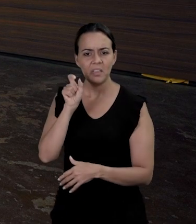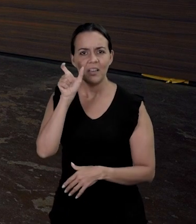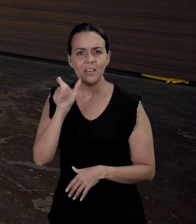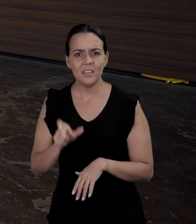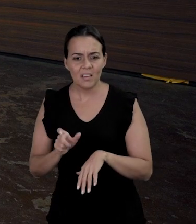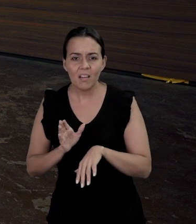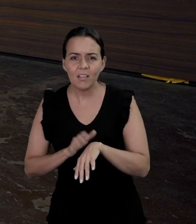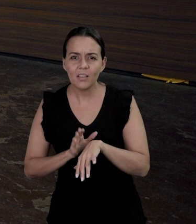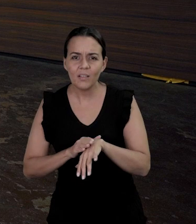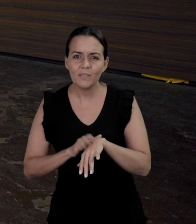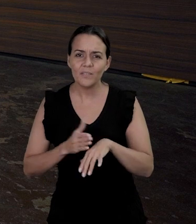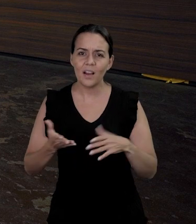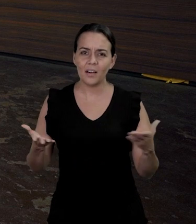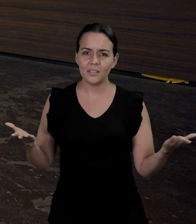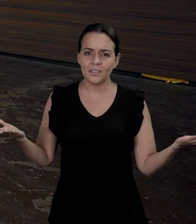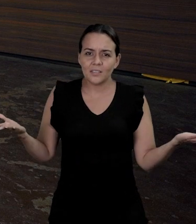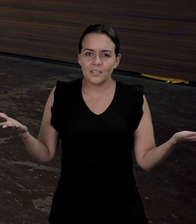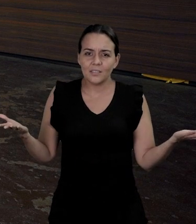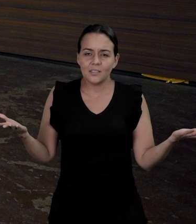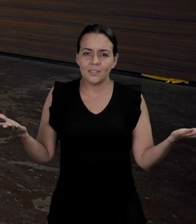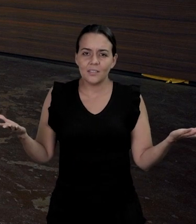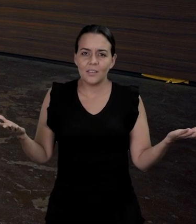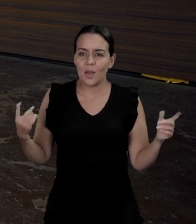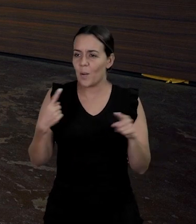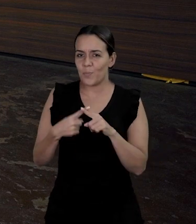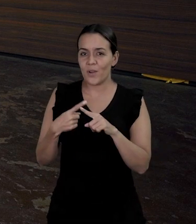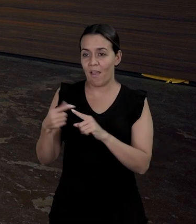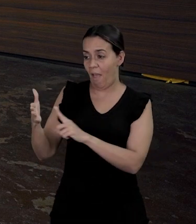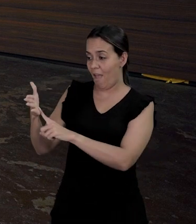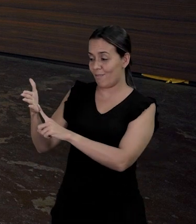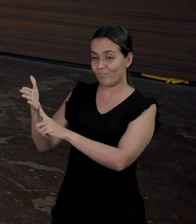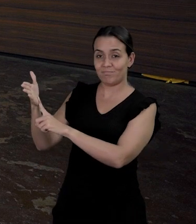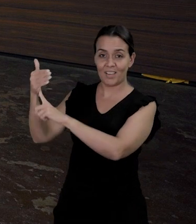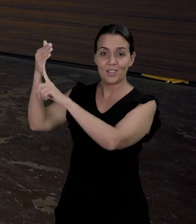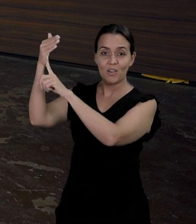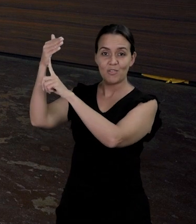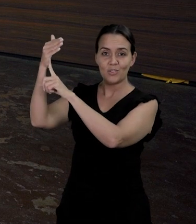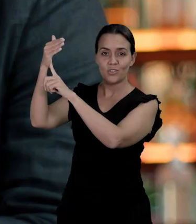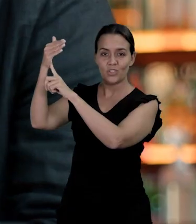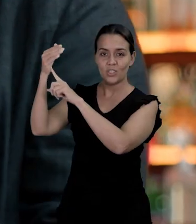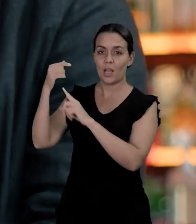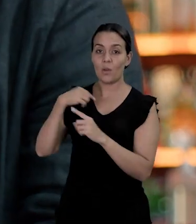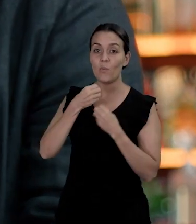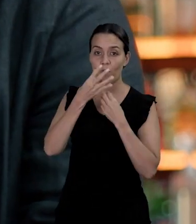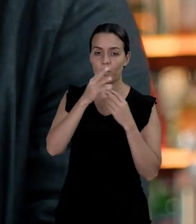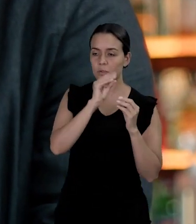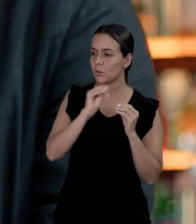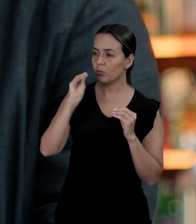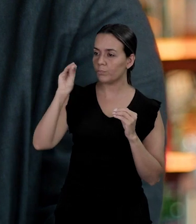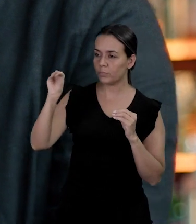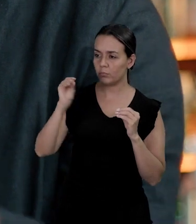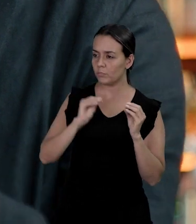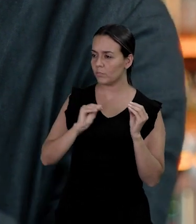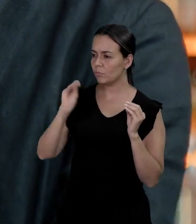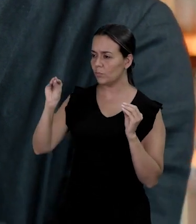dessa interação, então, na verdade, já começa a ser quase que uma parceria, porque ele não faz sozinho, você tem que dizer o que você quer, você edita,